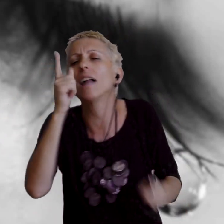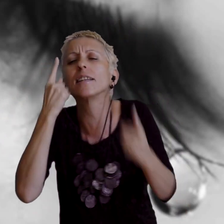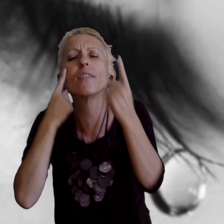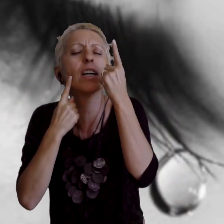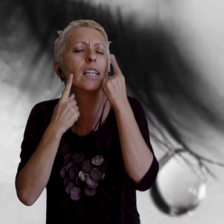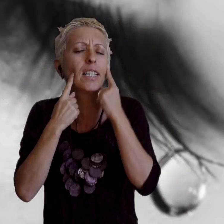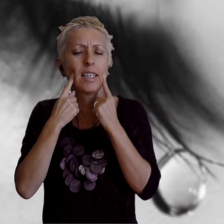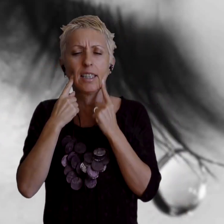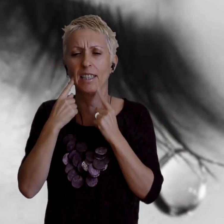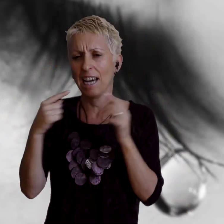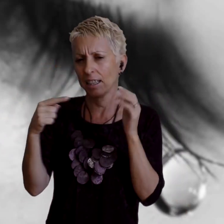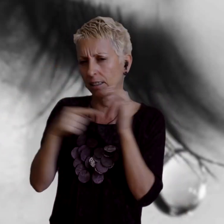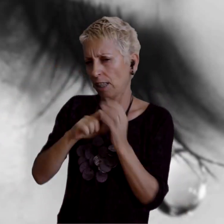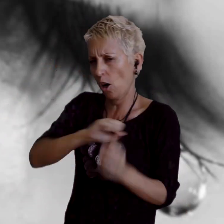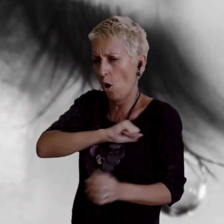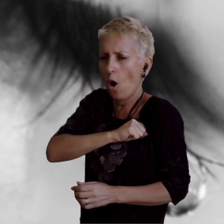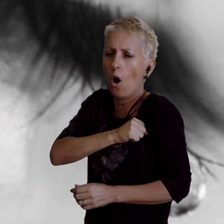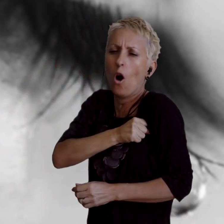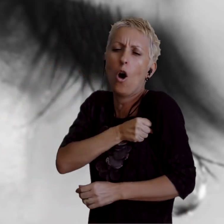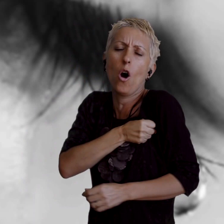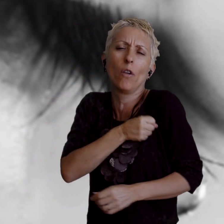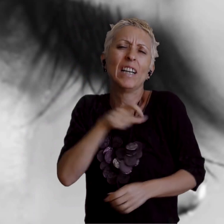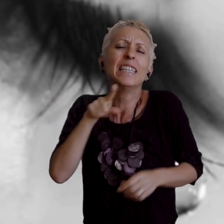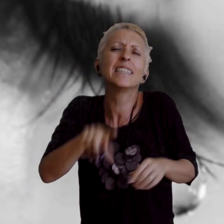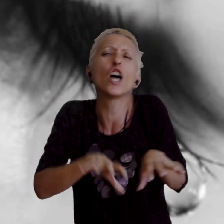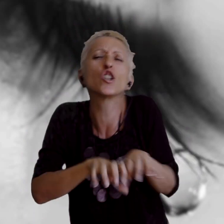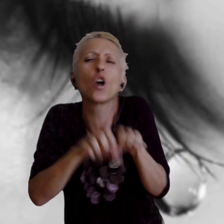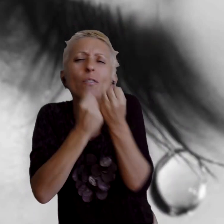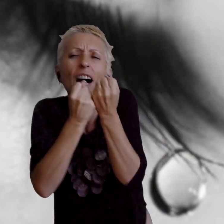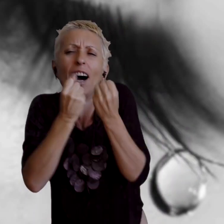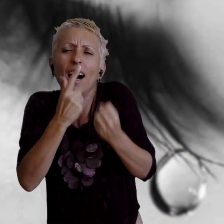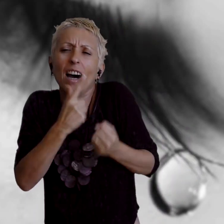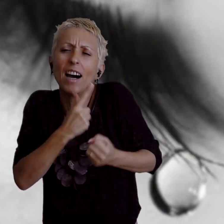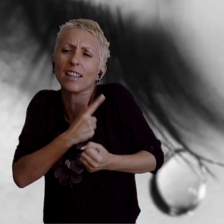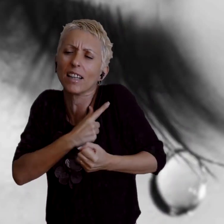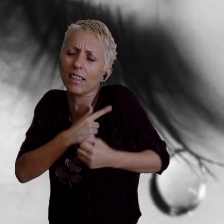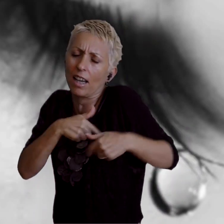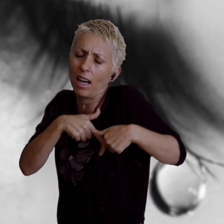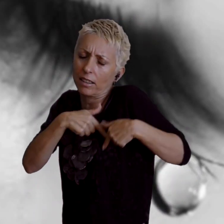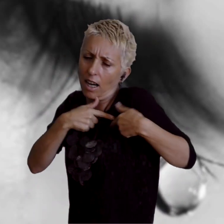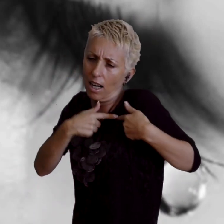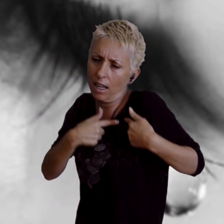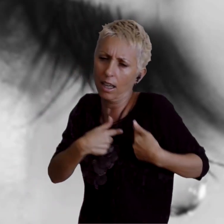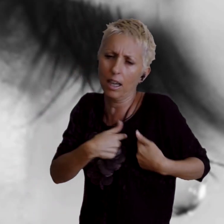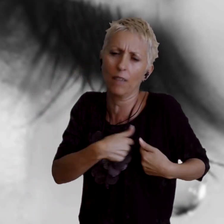אל תבכי כי זה כואב זה שובר לי את הלב